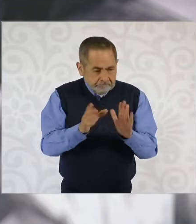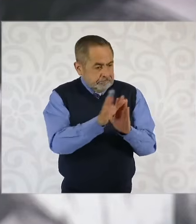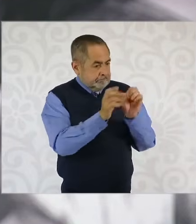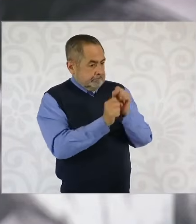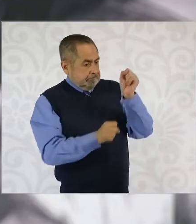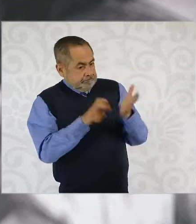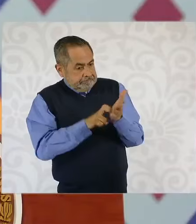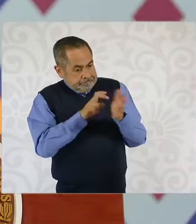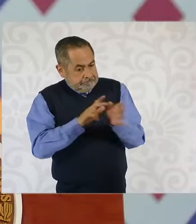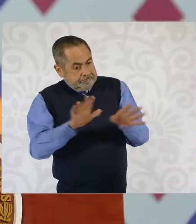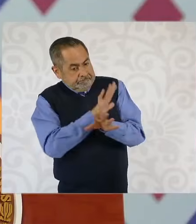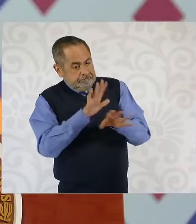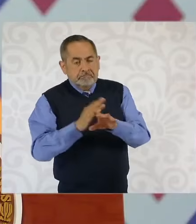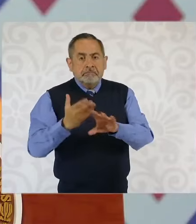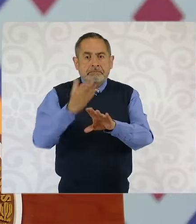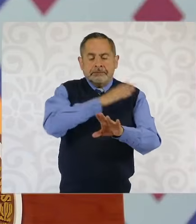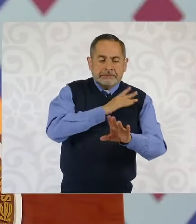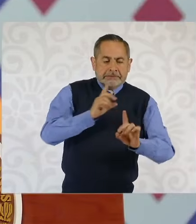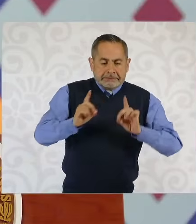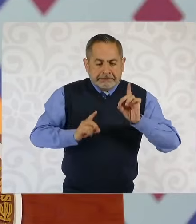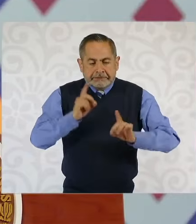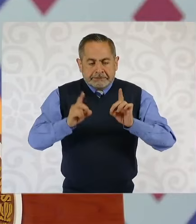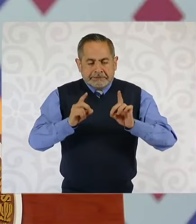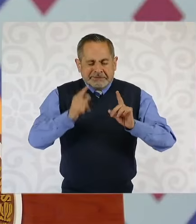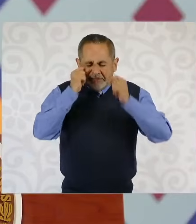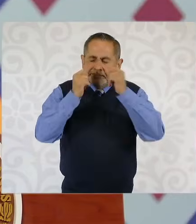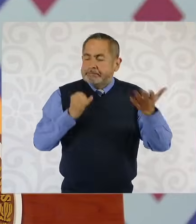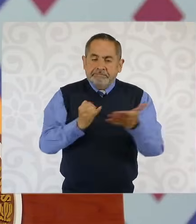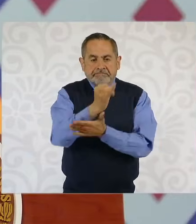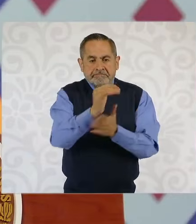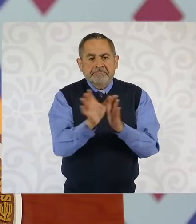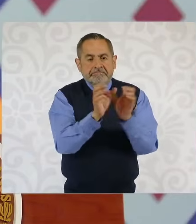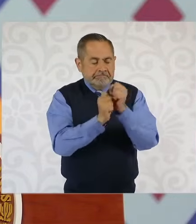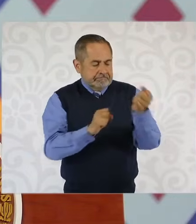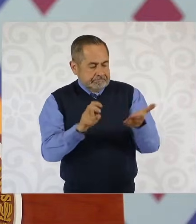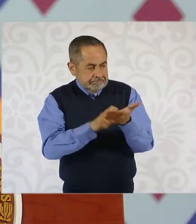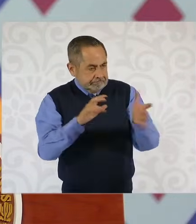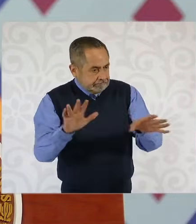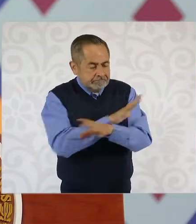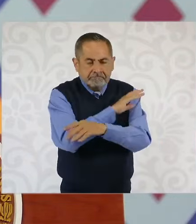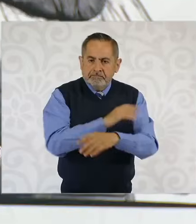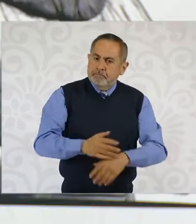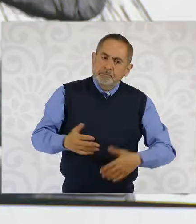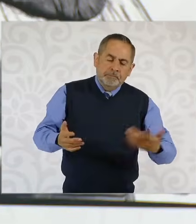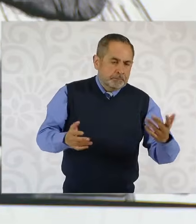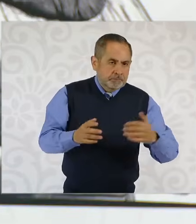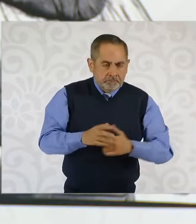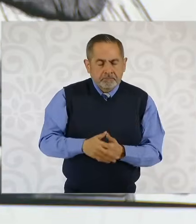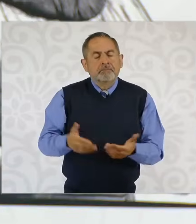no se habían atrevido a cambiar la Constitución ahora regresamos a la Constitución el que Pemex